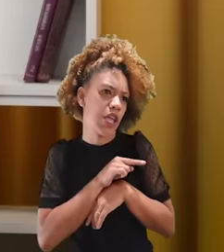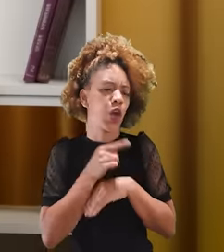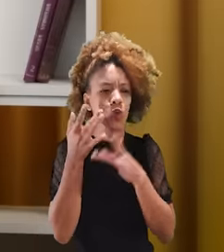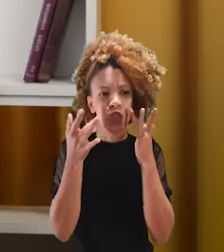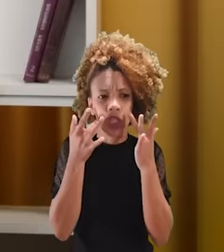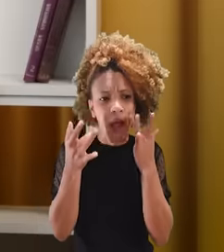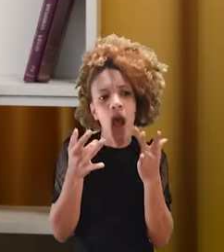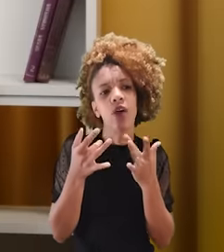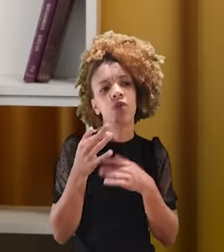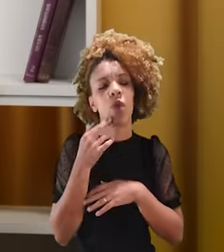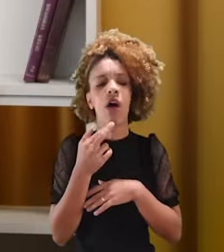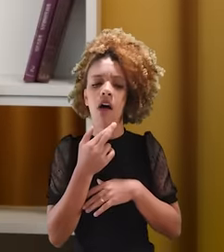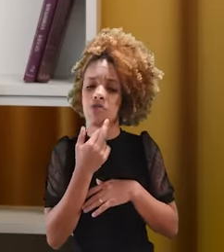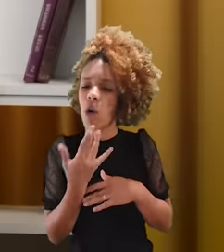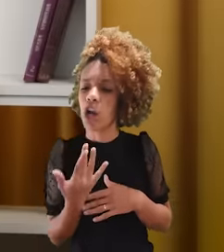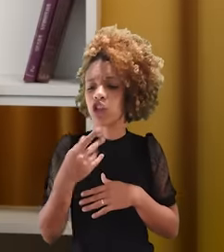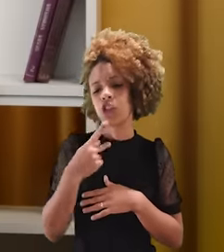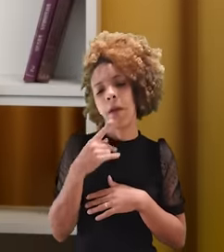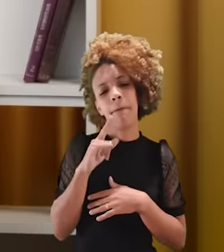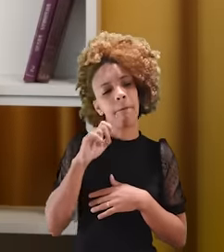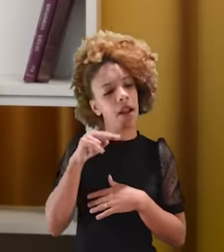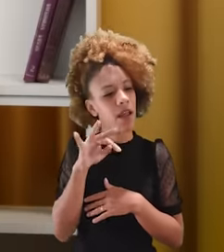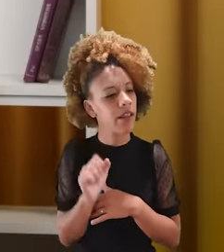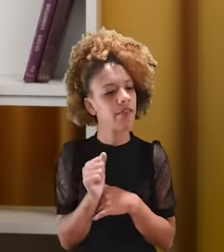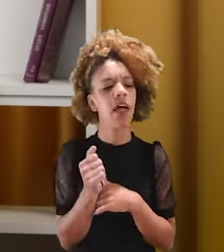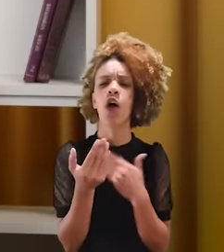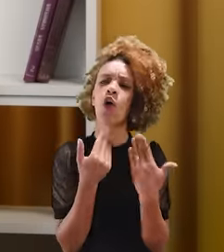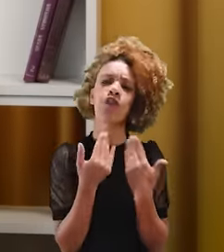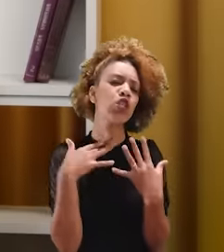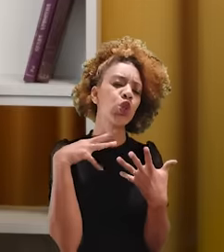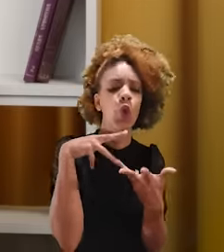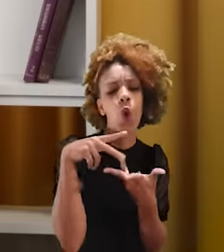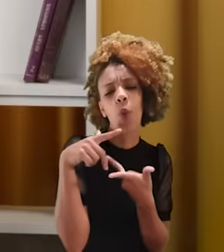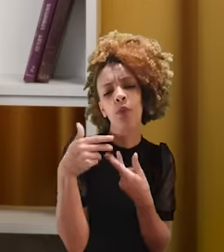vão jantar lá no planetas e ficam conversando sobre o mundo como o mundo tá hoje e a gente